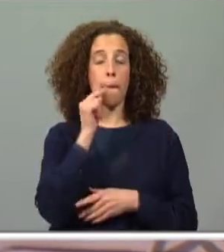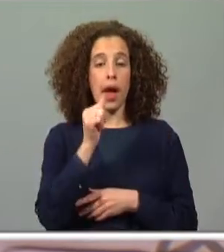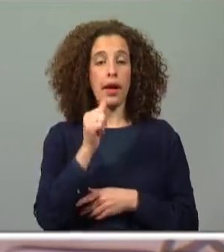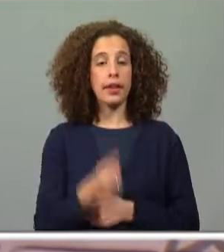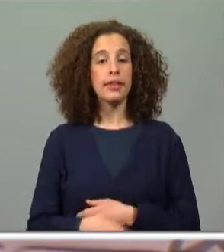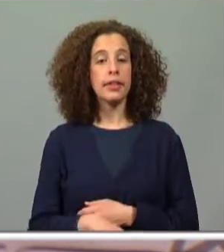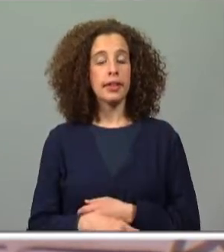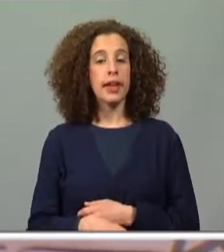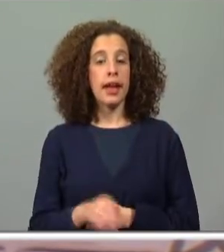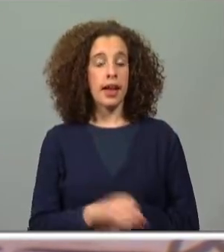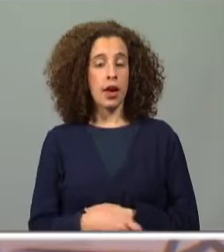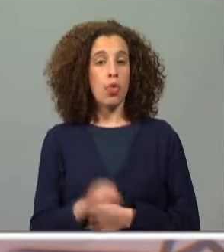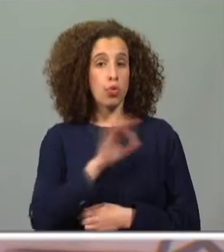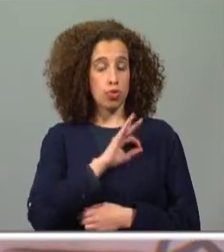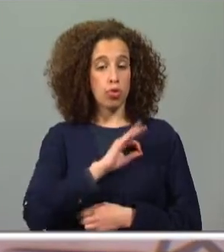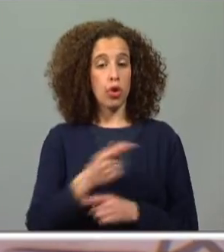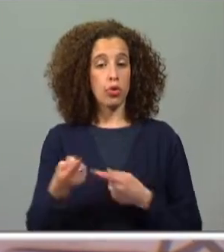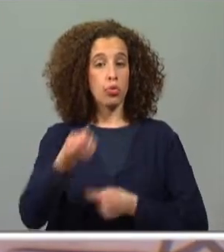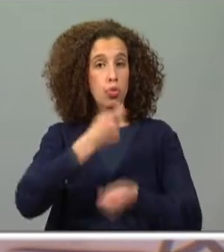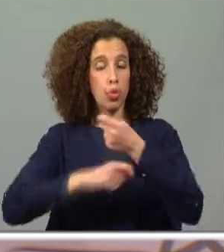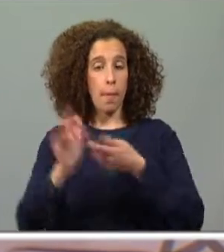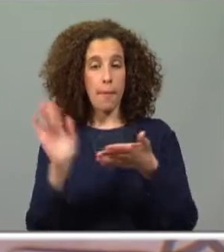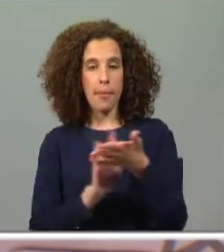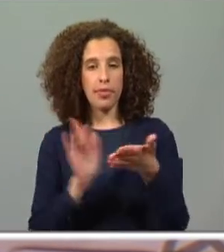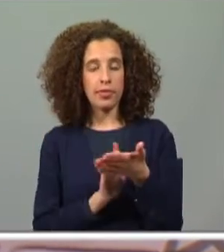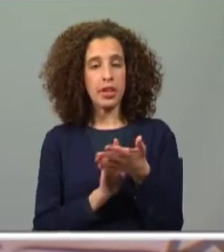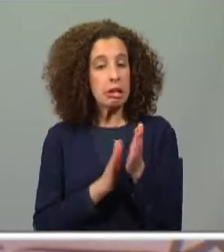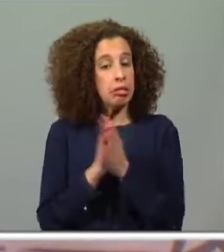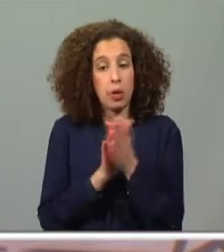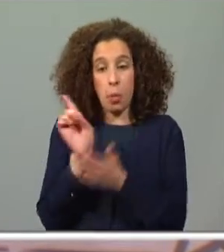de livraria e não tirava partido disso nem 從書店並沒有利用它